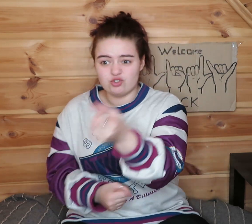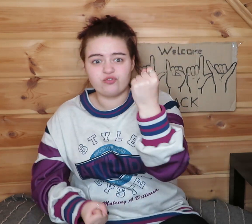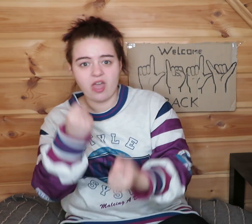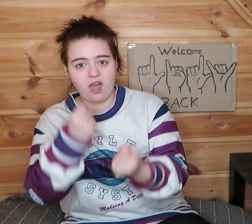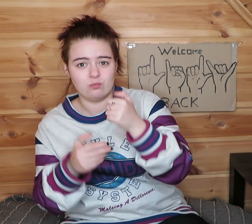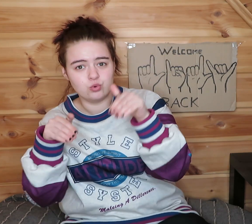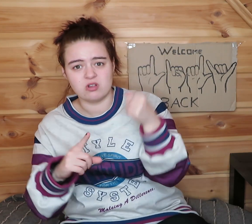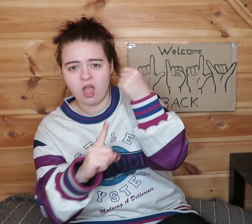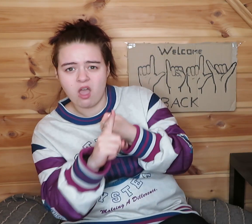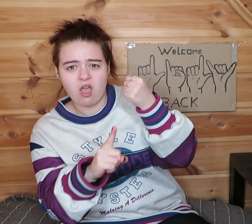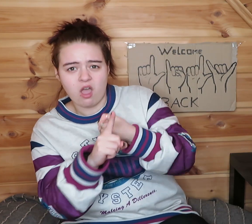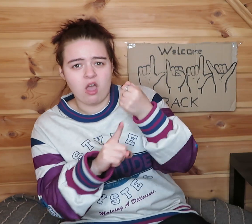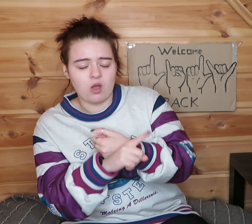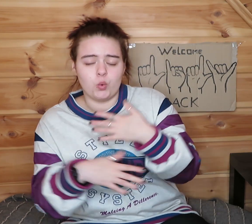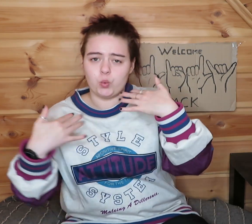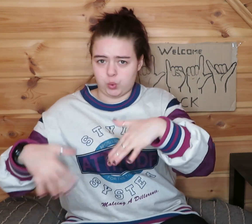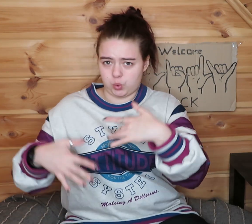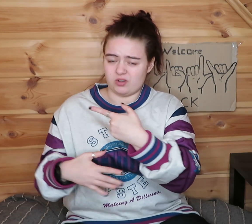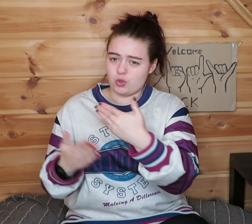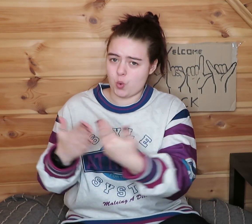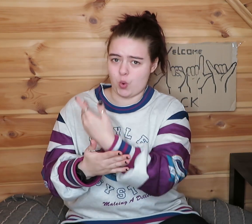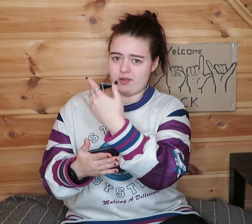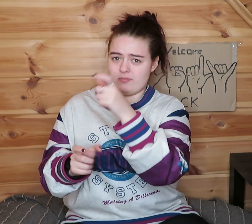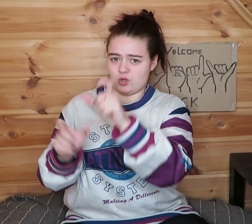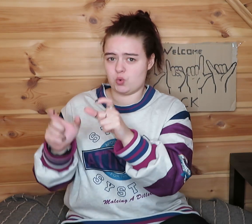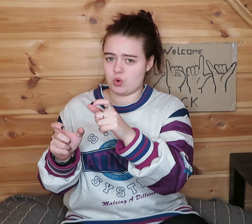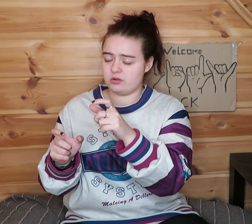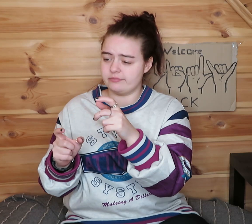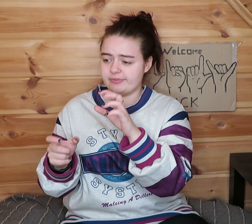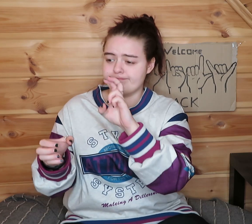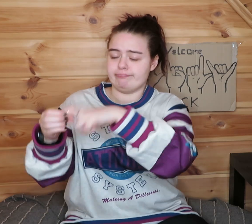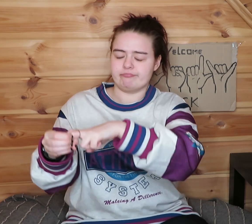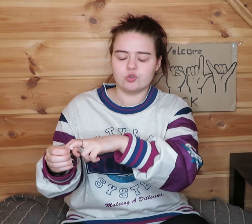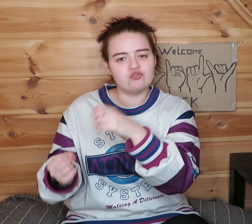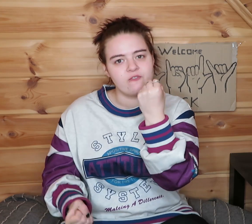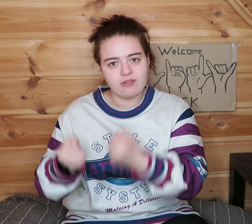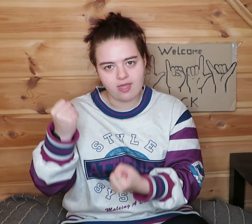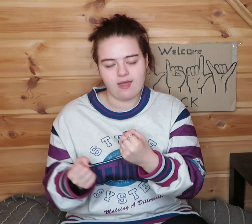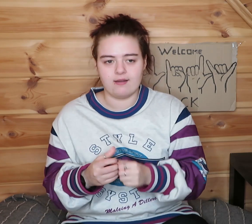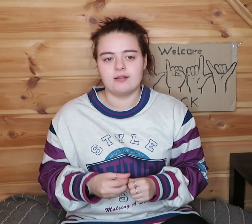Die Neuankömmlinge haben es schwer und müssen für Akzeptanz kämpfen.